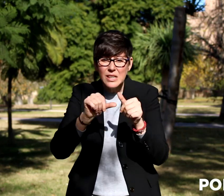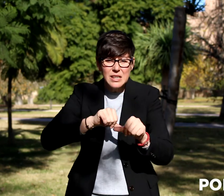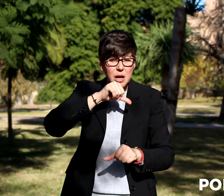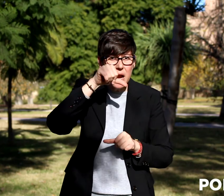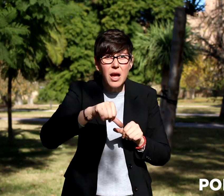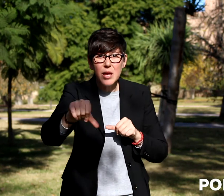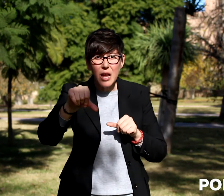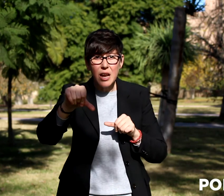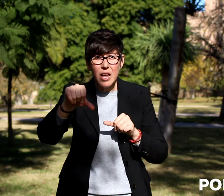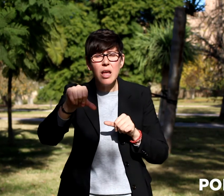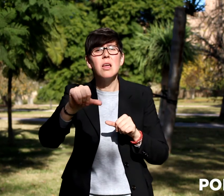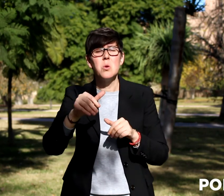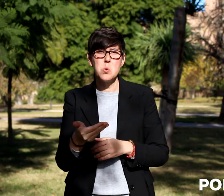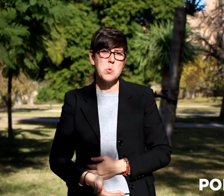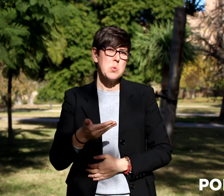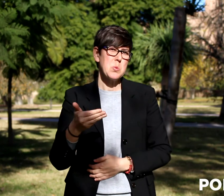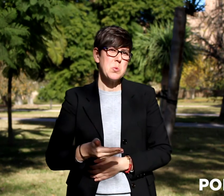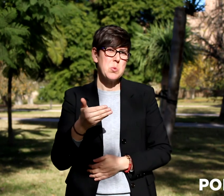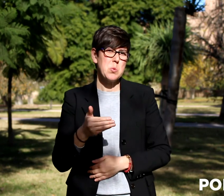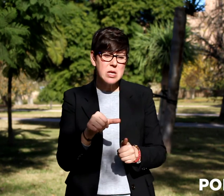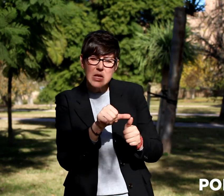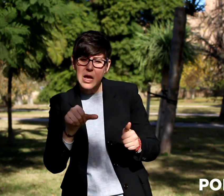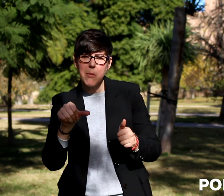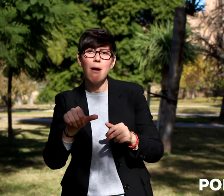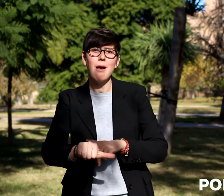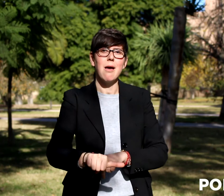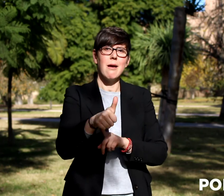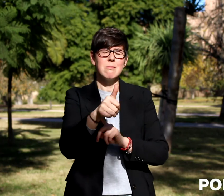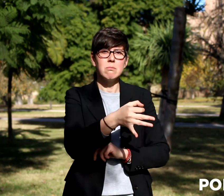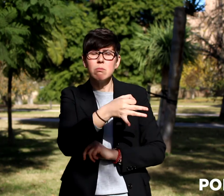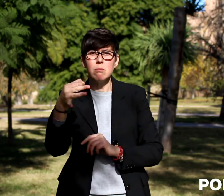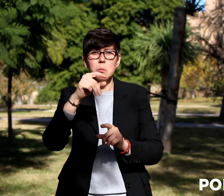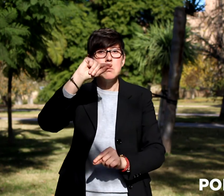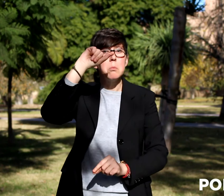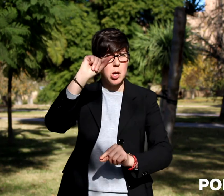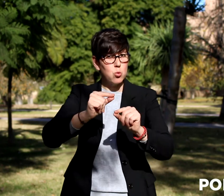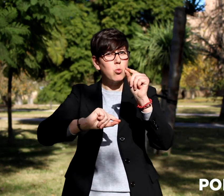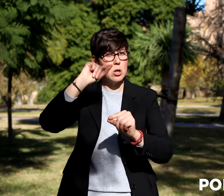Y por último me gustaría informaros que la semana que viene es crucial porque es